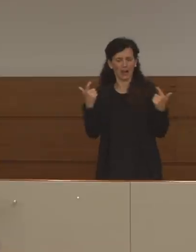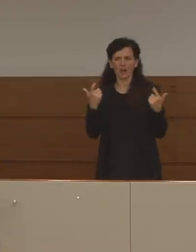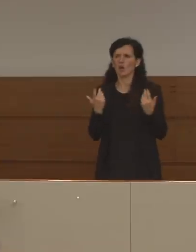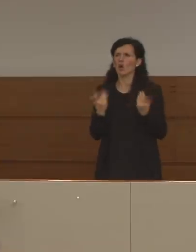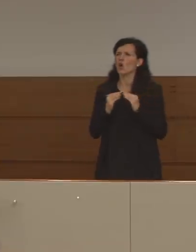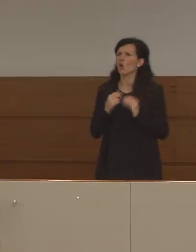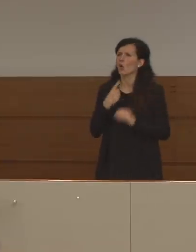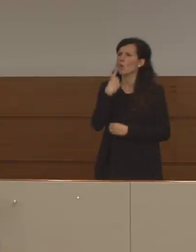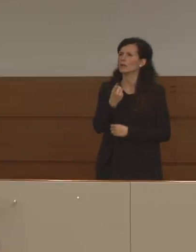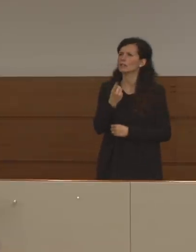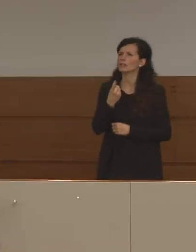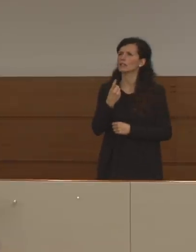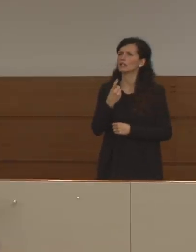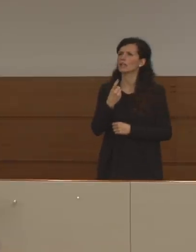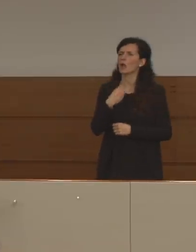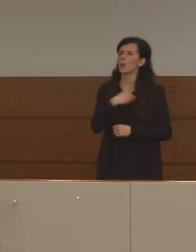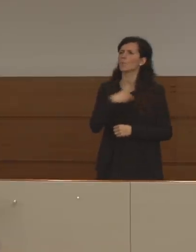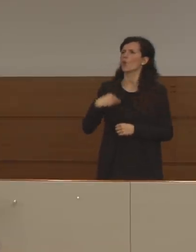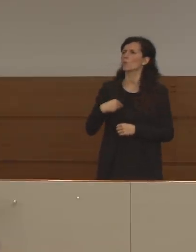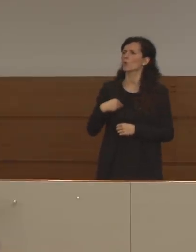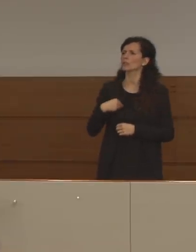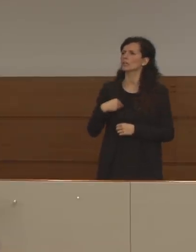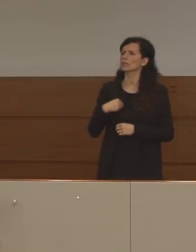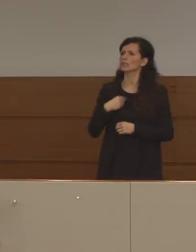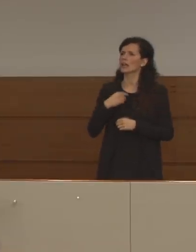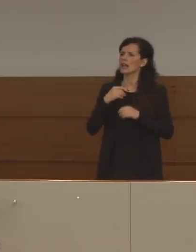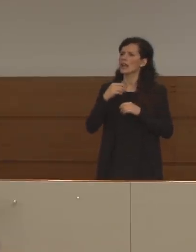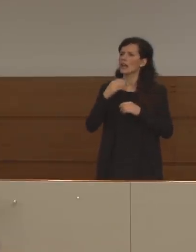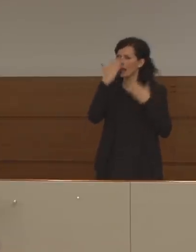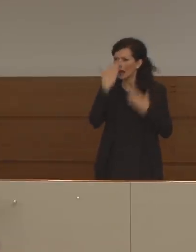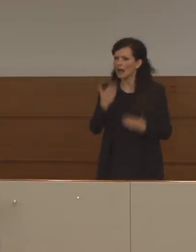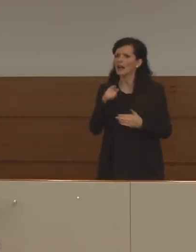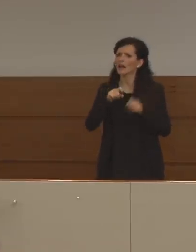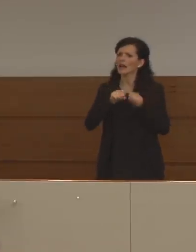coronavirus? È come se lo scorso anno un malato magari un immunodepresso che prende